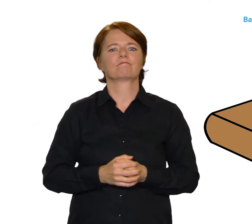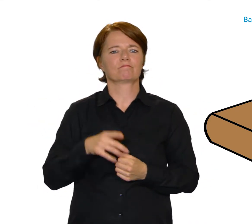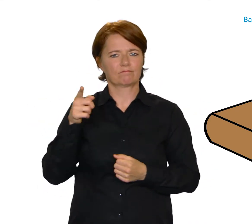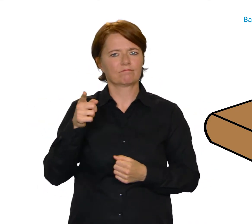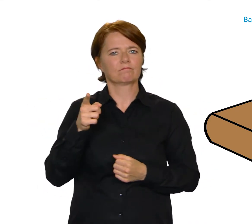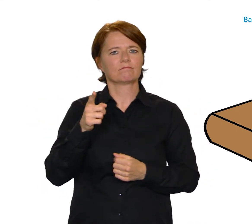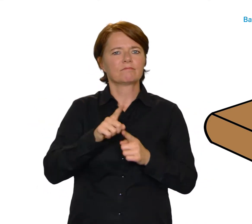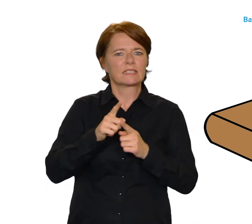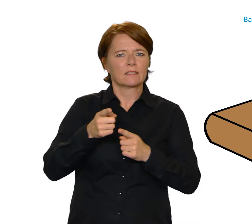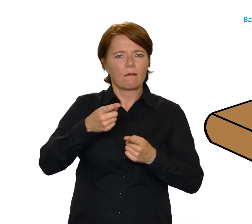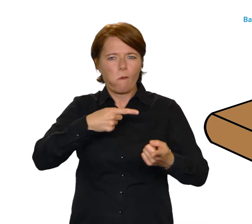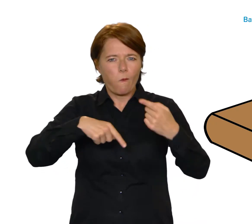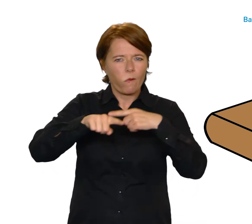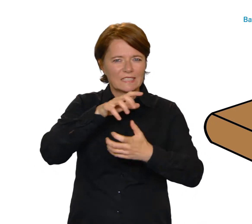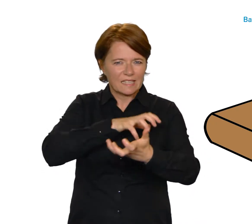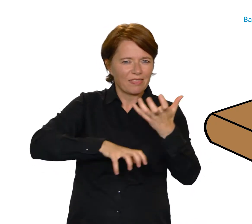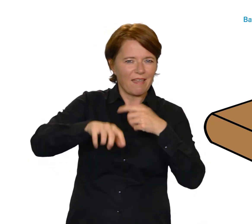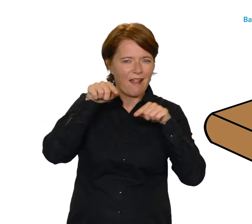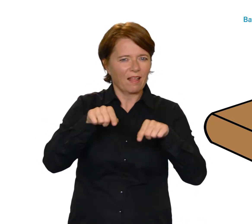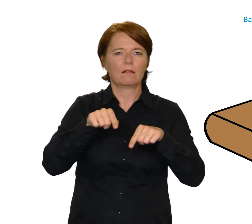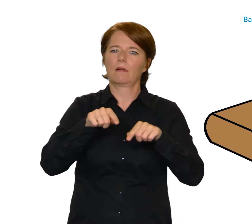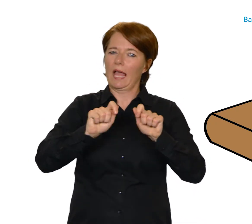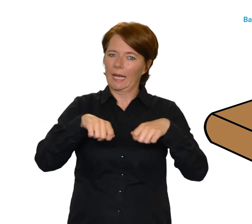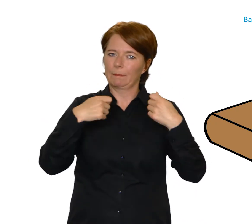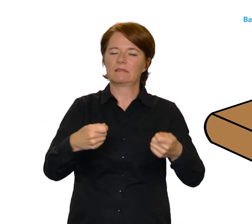Nach den Manipulationsskandalen